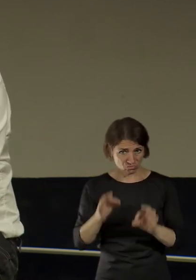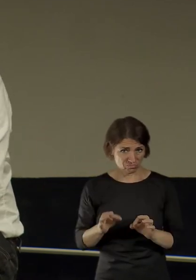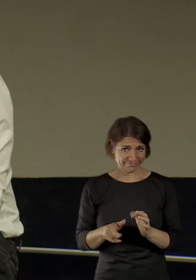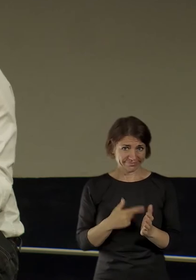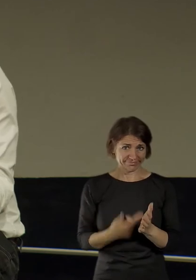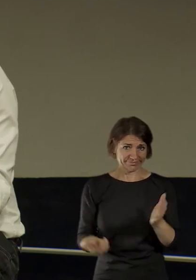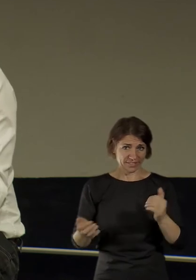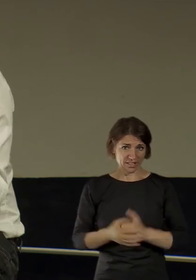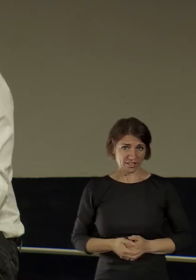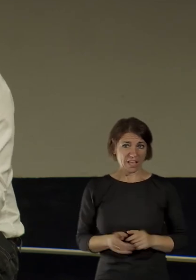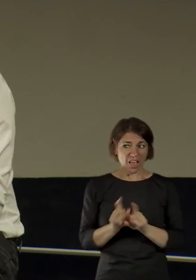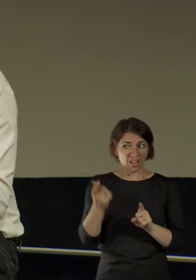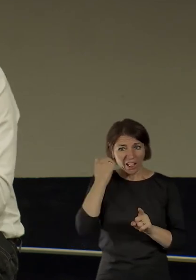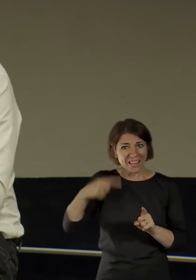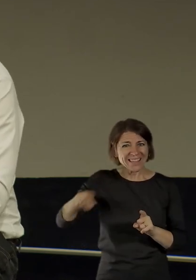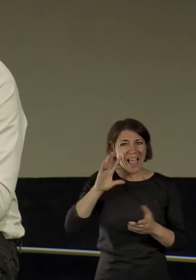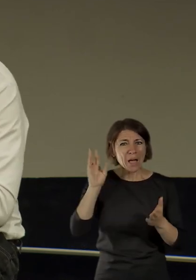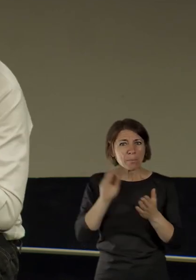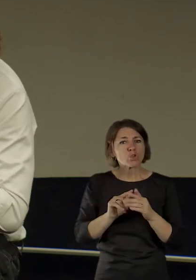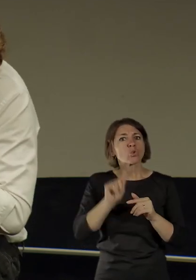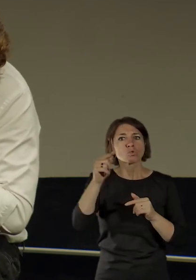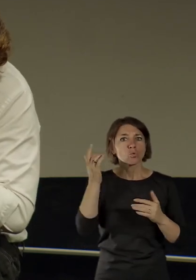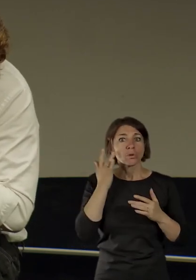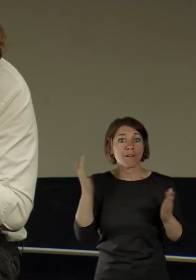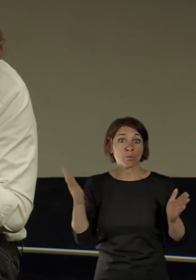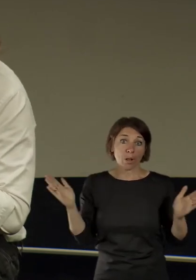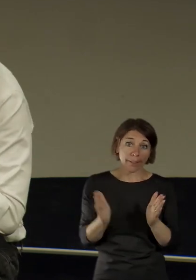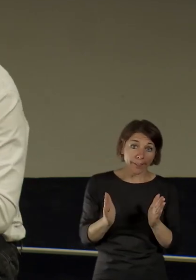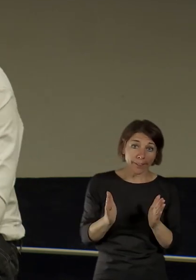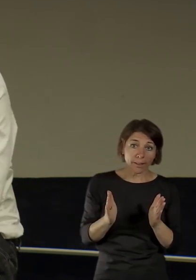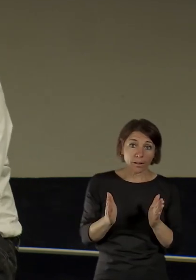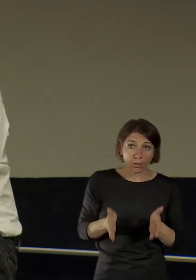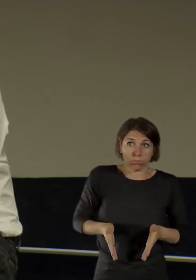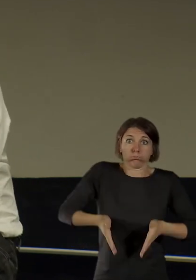pro ty lidi z okolí. A je celkem pochopitelné, že ti lidé jsou z toho třeba přepadlí.